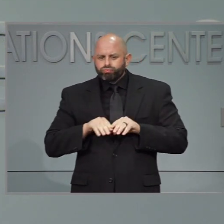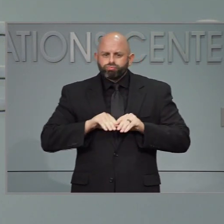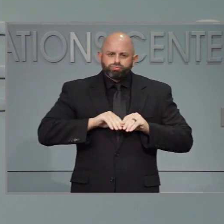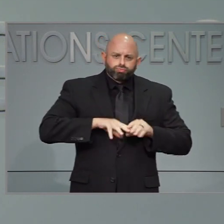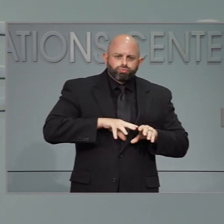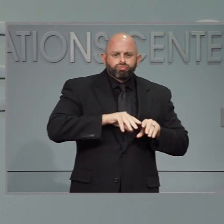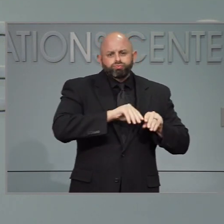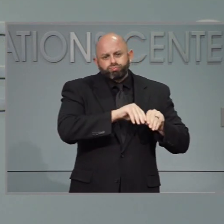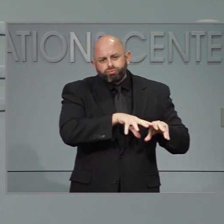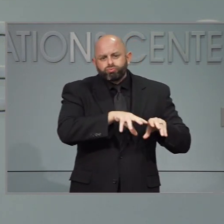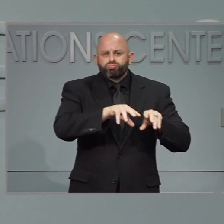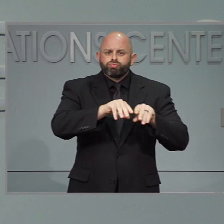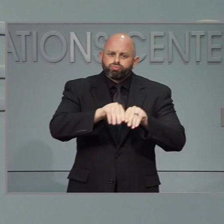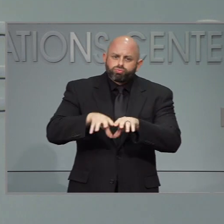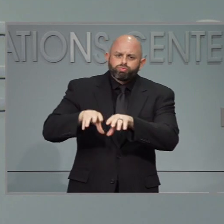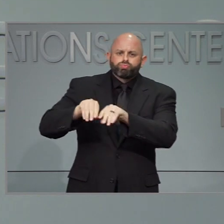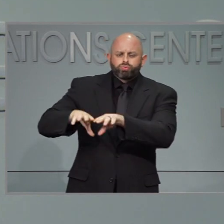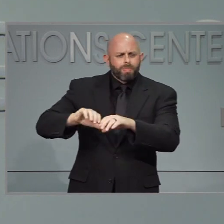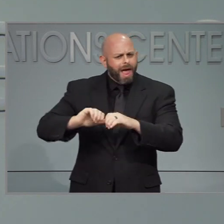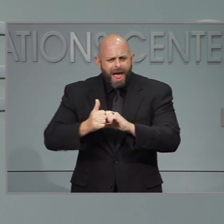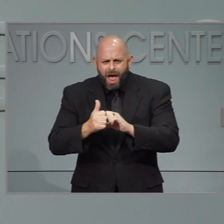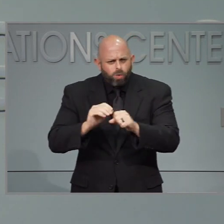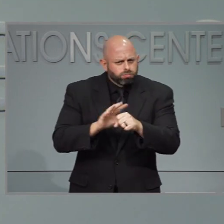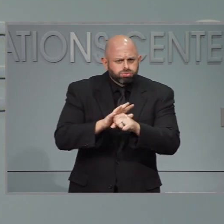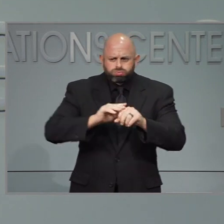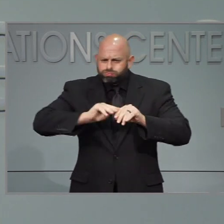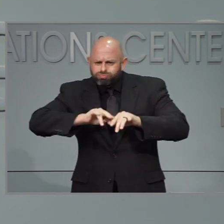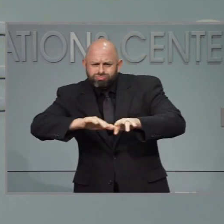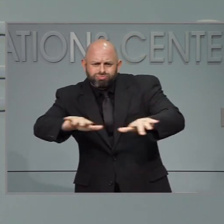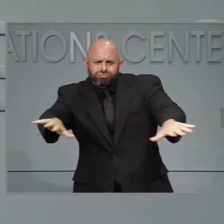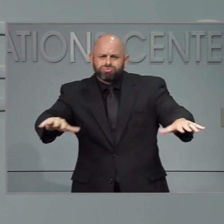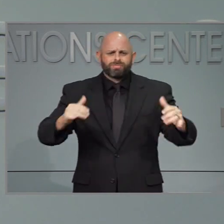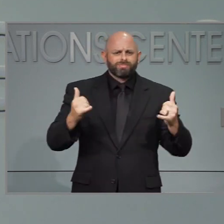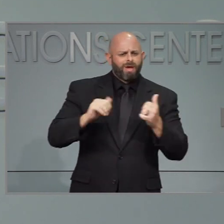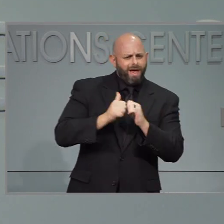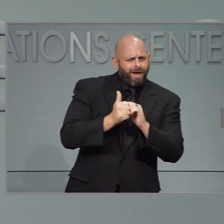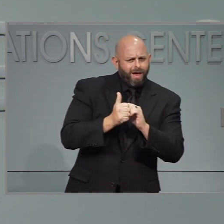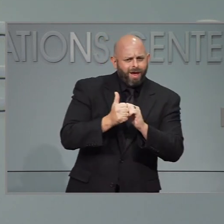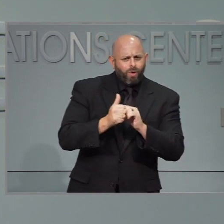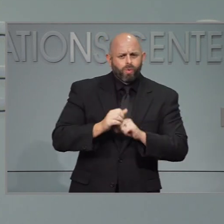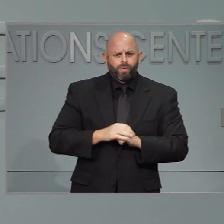los rastreadores de contacto y que podemos hacer para que